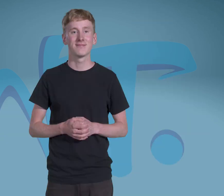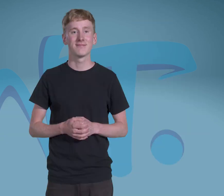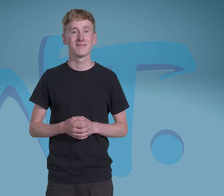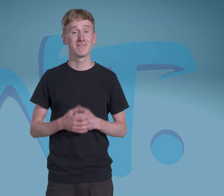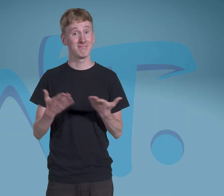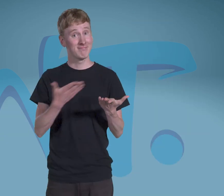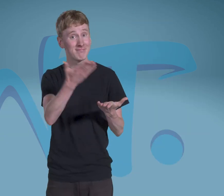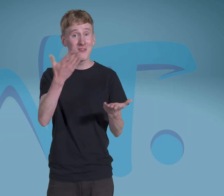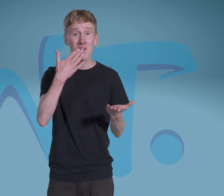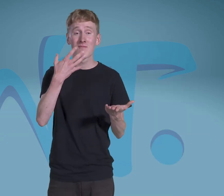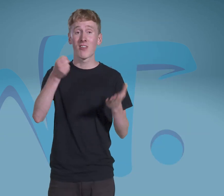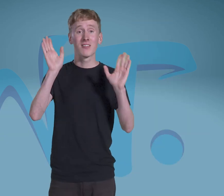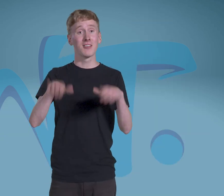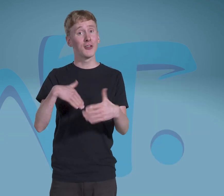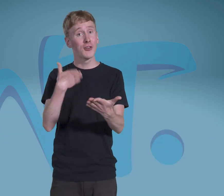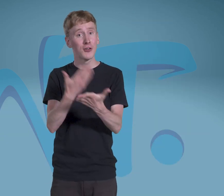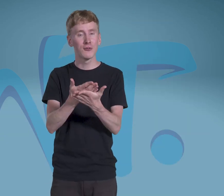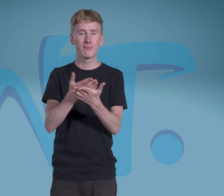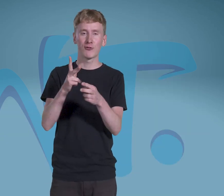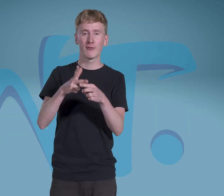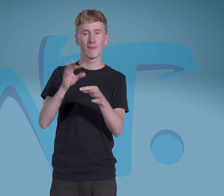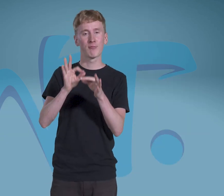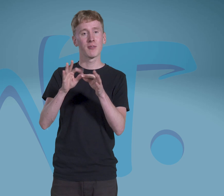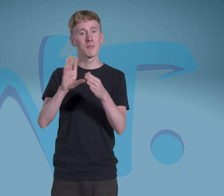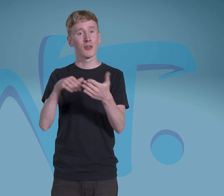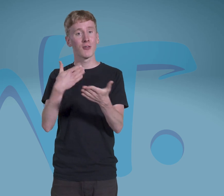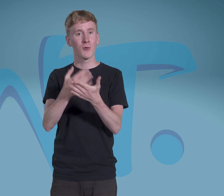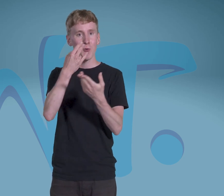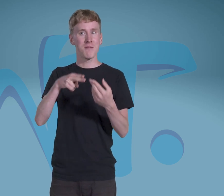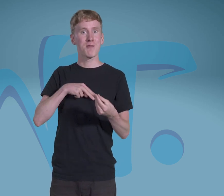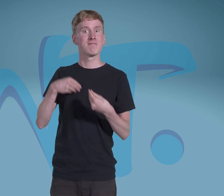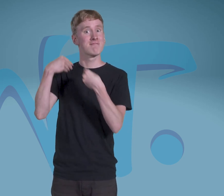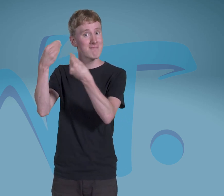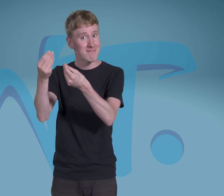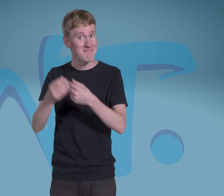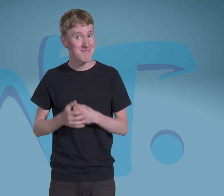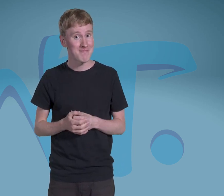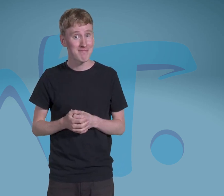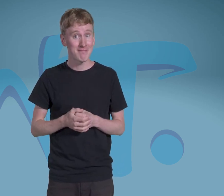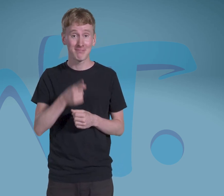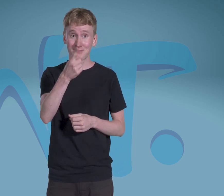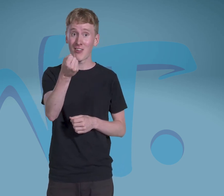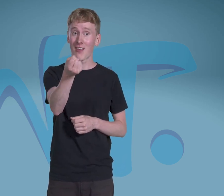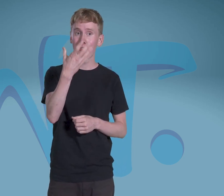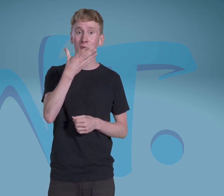Kuka tahansa voi ehdottaa vapaaehtoista kunniapalkinnon saajaksi. Voit lähettää nuorisosihteerille